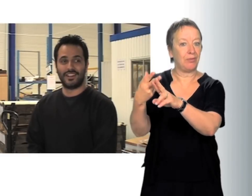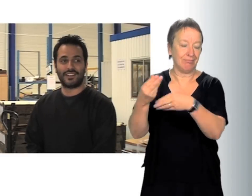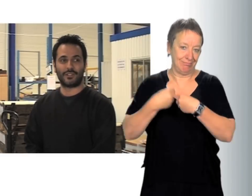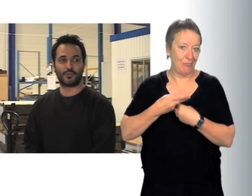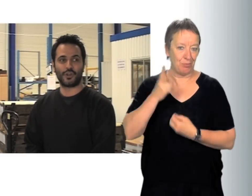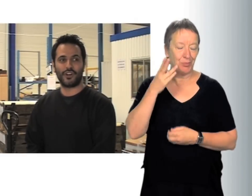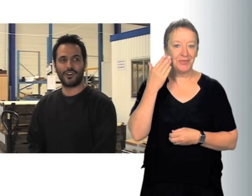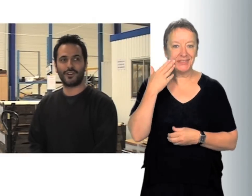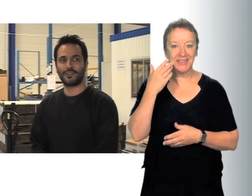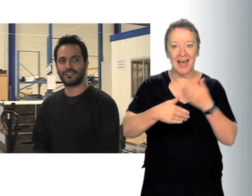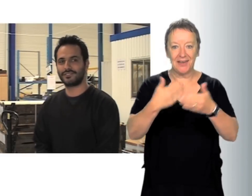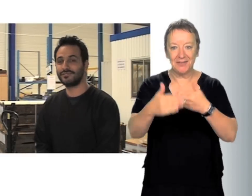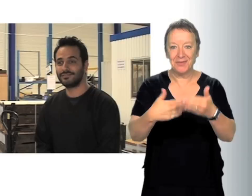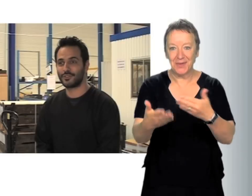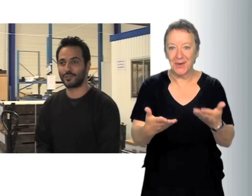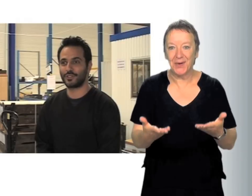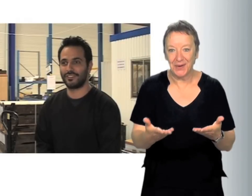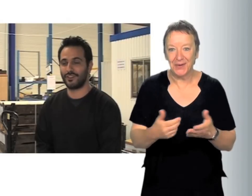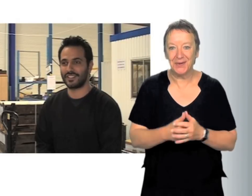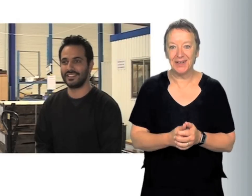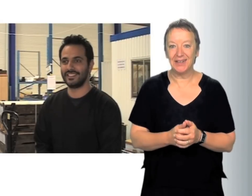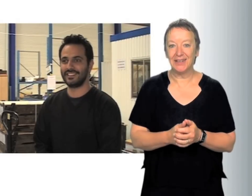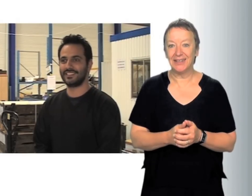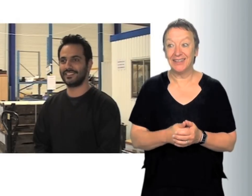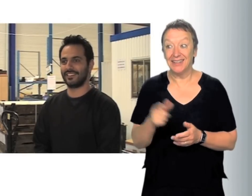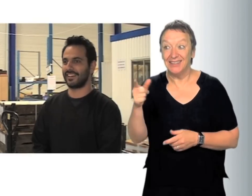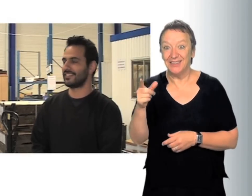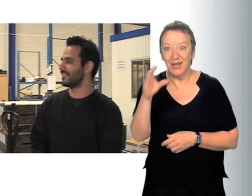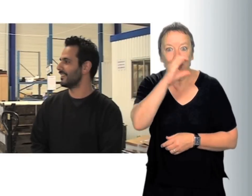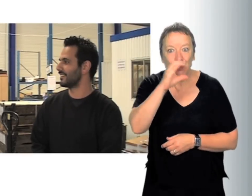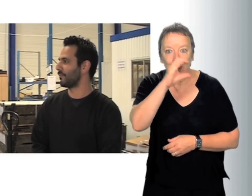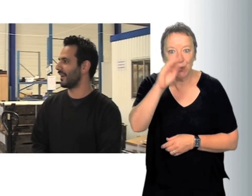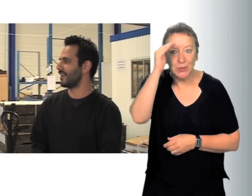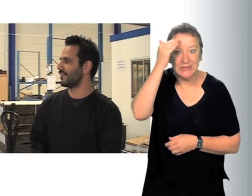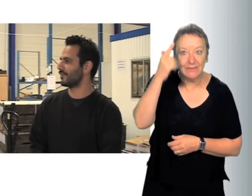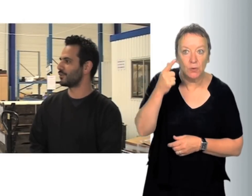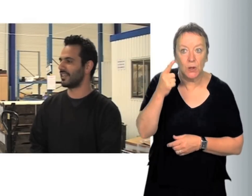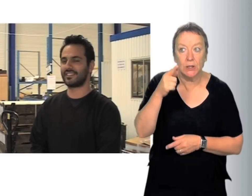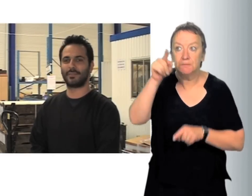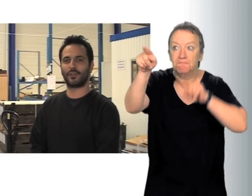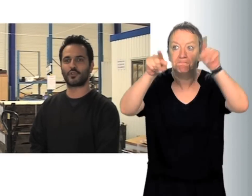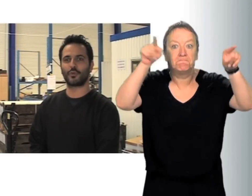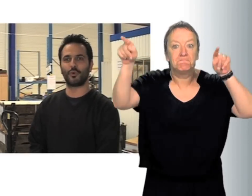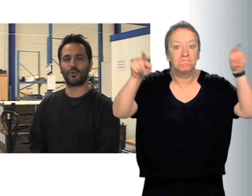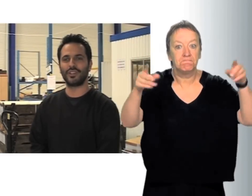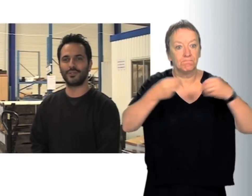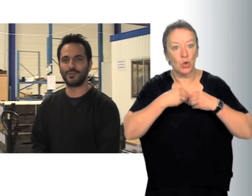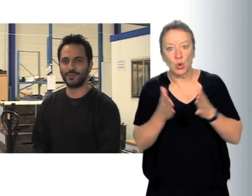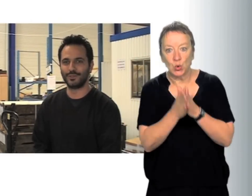Il y a toujours la question de savoir si les appareils ne sont pas dangereux pour lui.